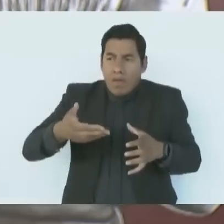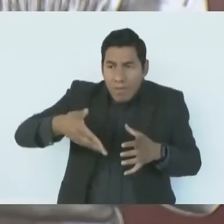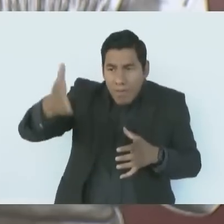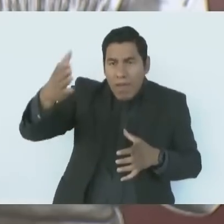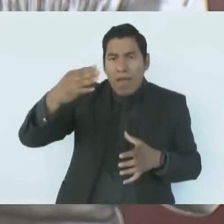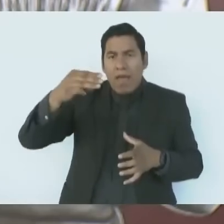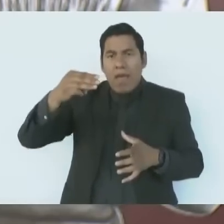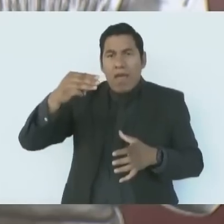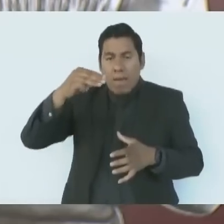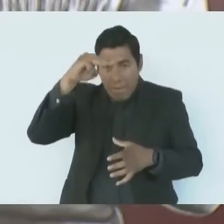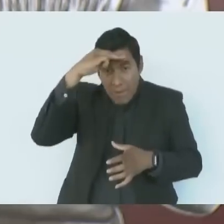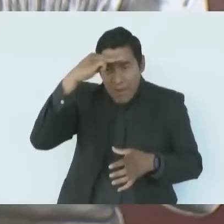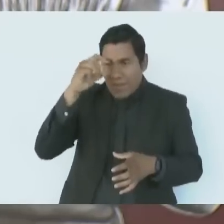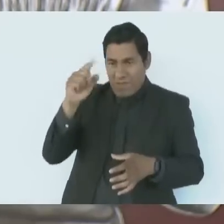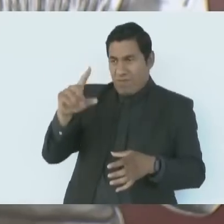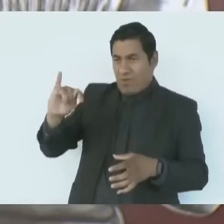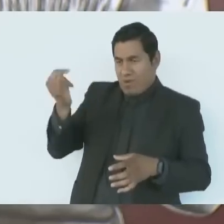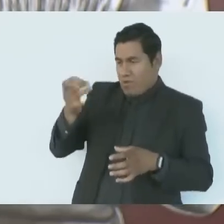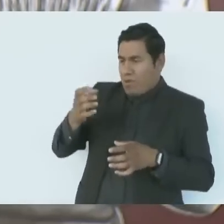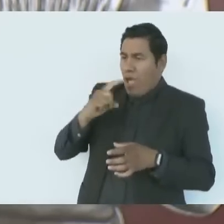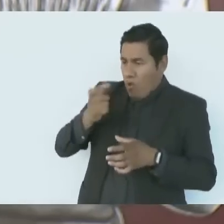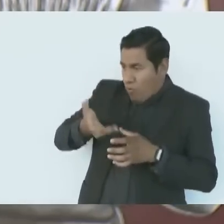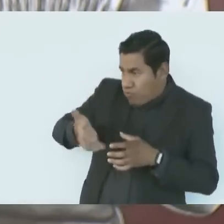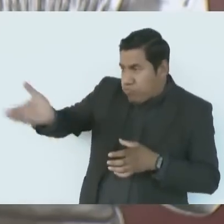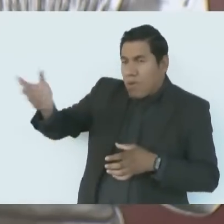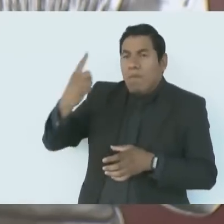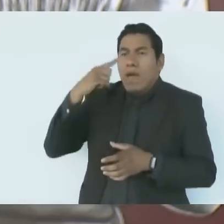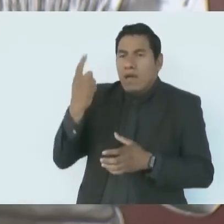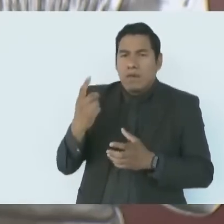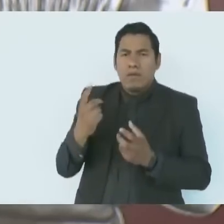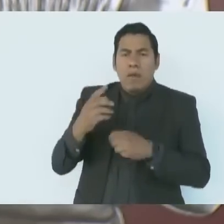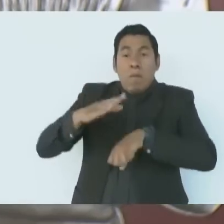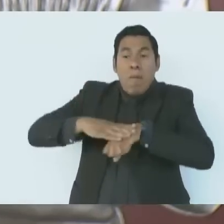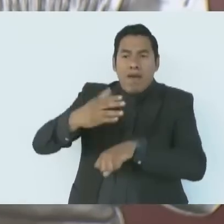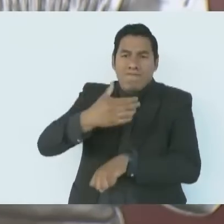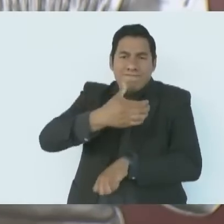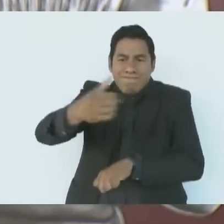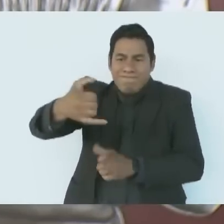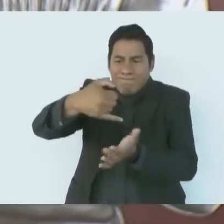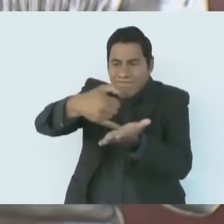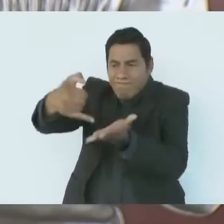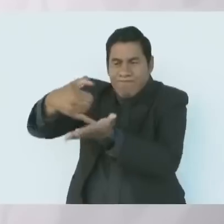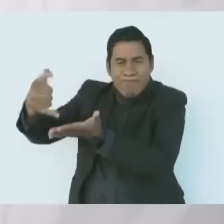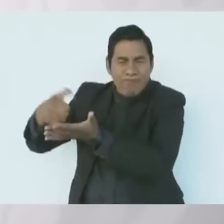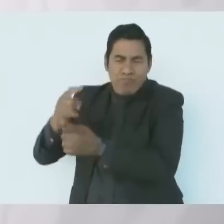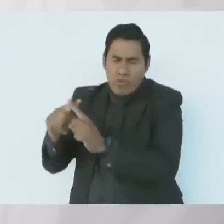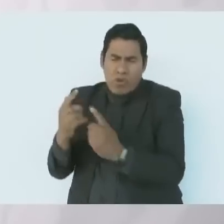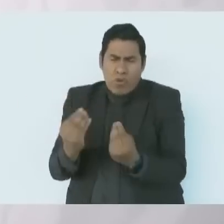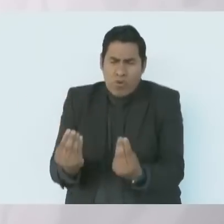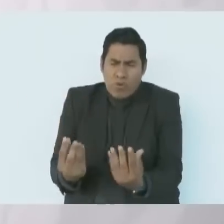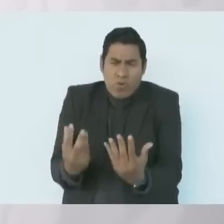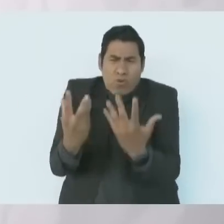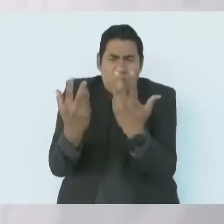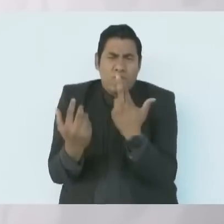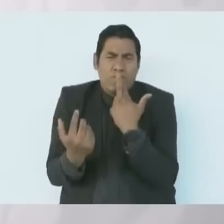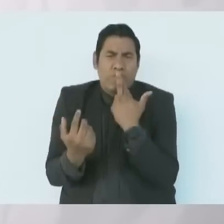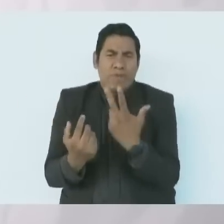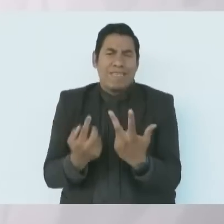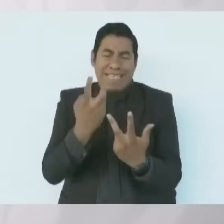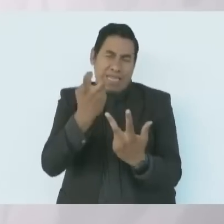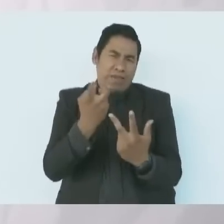agua y sea más productivo el campo también aquí en mexical ese es un proyecto que hay en todo el